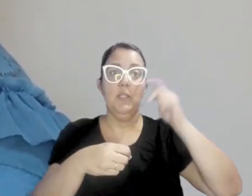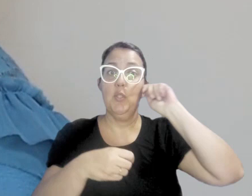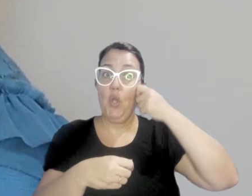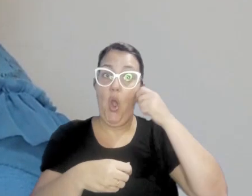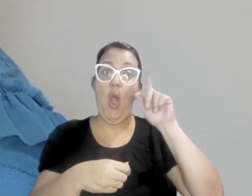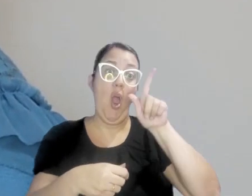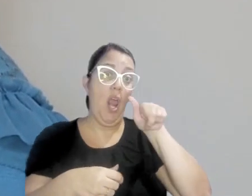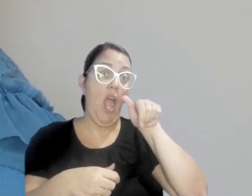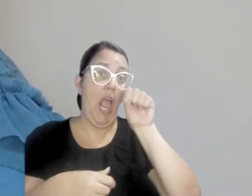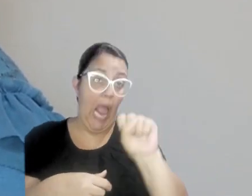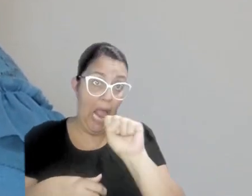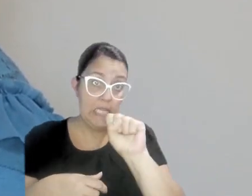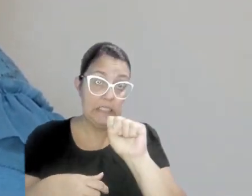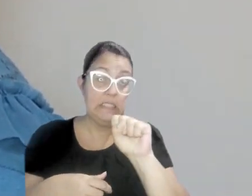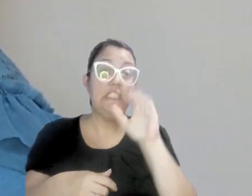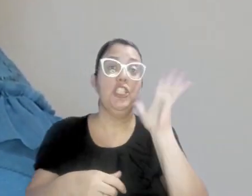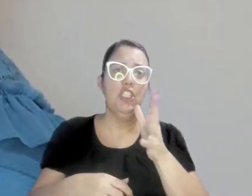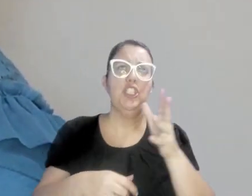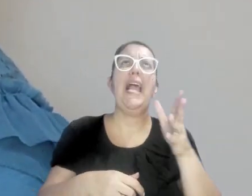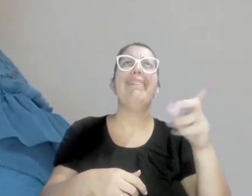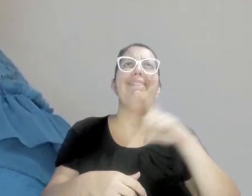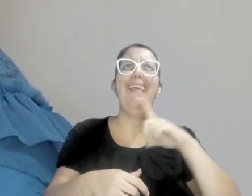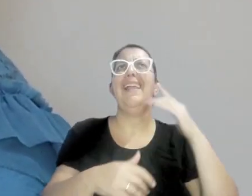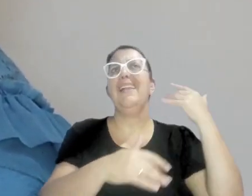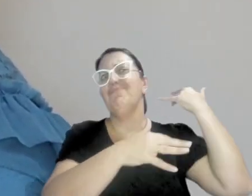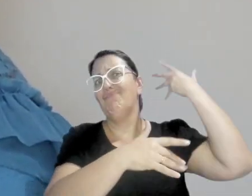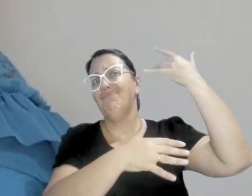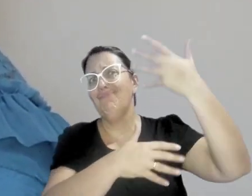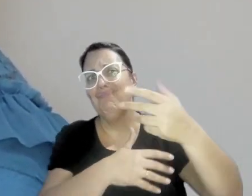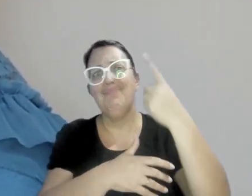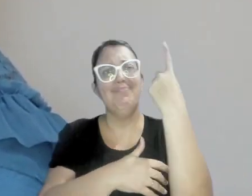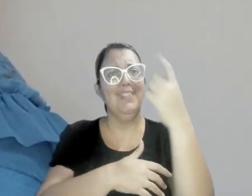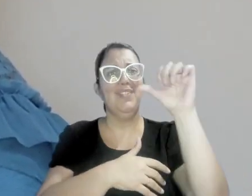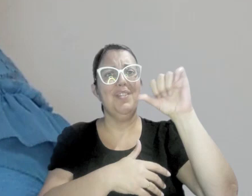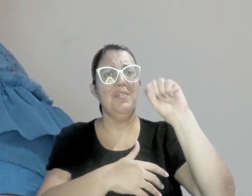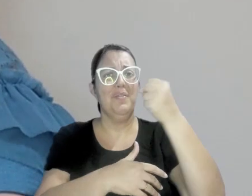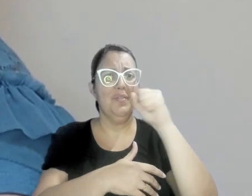apesar do licenciamento ser previsto desde 1986,